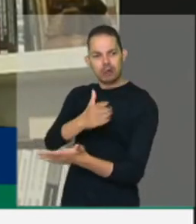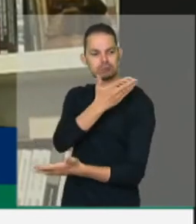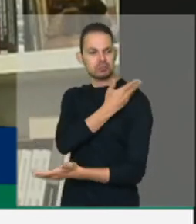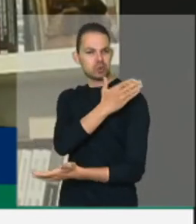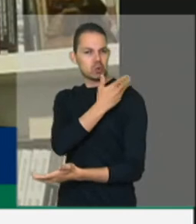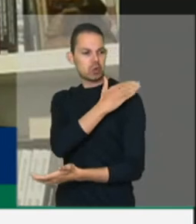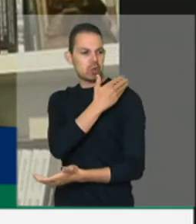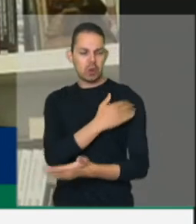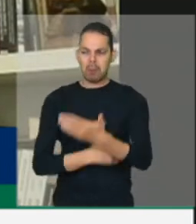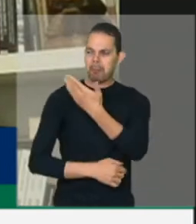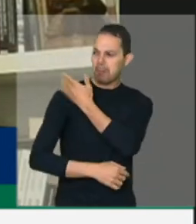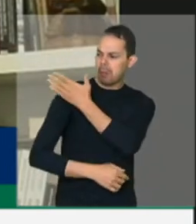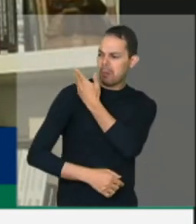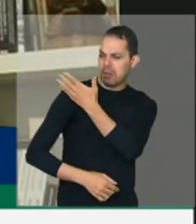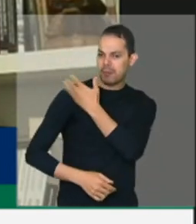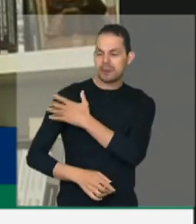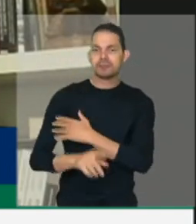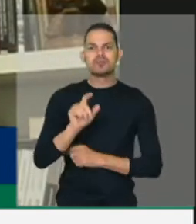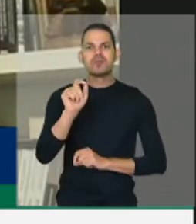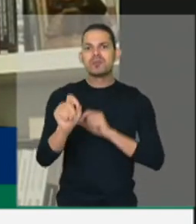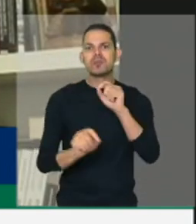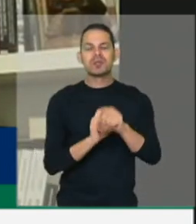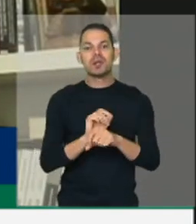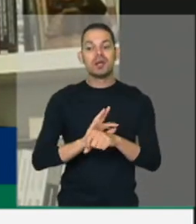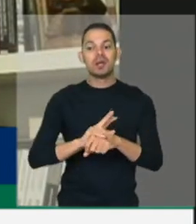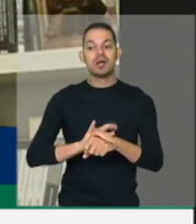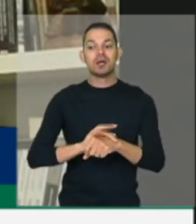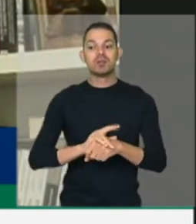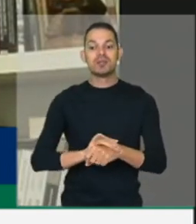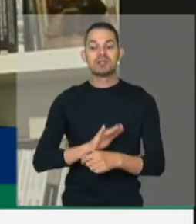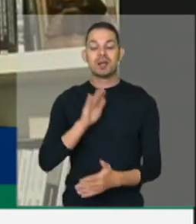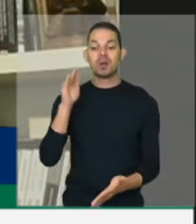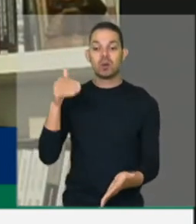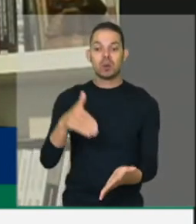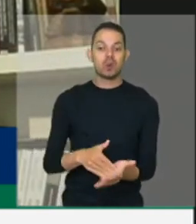O PRECONCEITO... SOBRE UMA DAS DOENÇAS QUE FOI A ÚLTIMA PANDEMIA DO SÉC. XX QUE ASSOLA A POPULAÇÃO